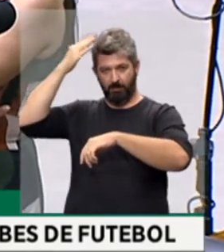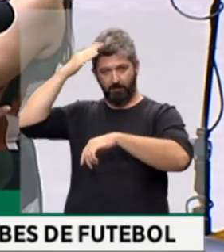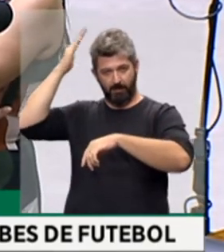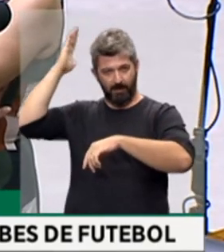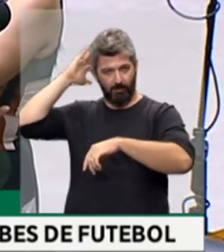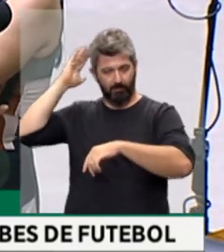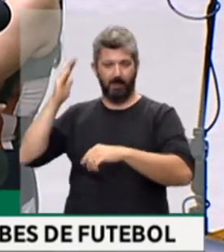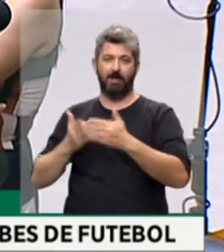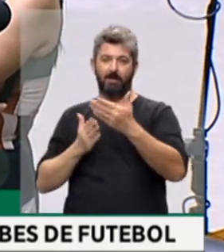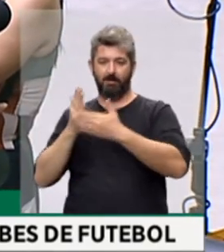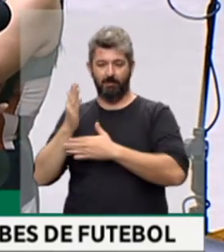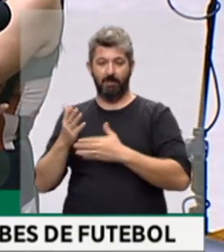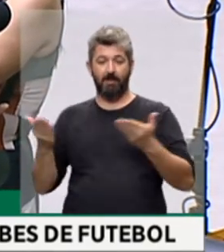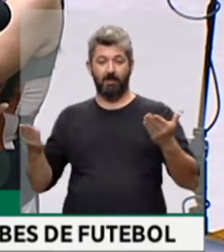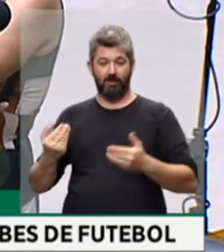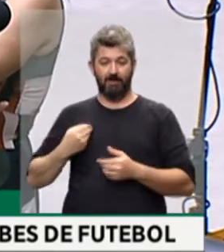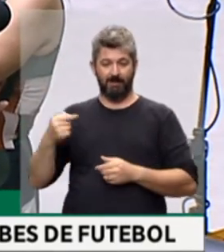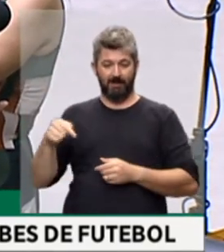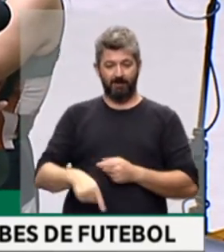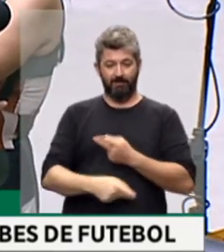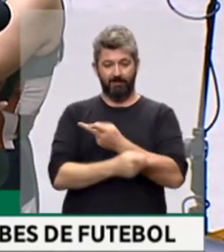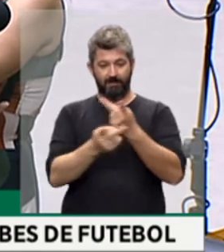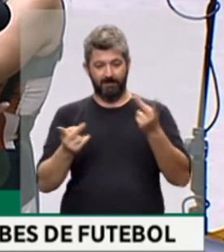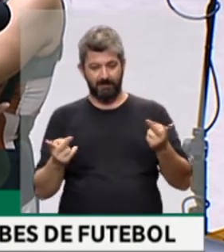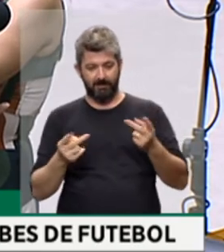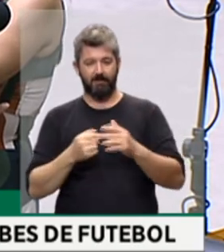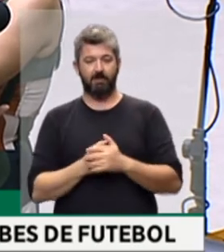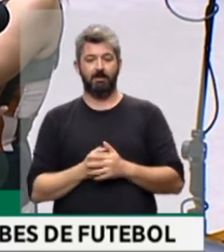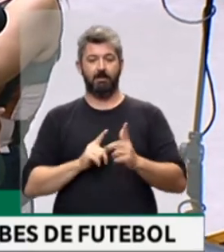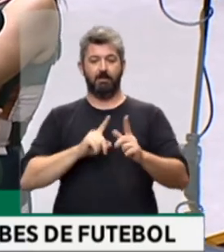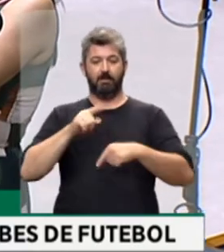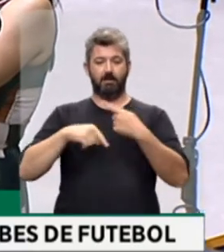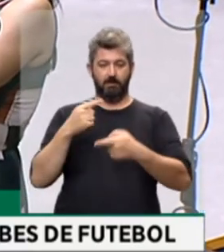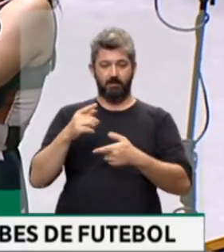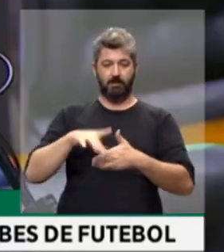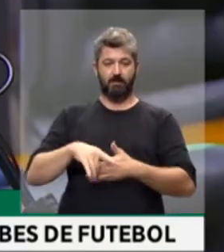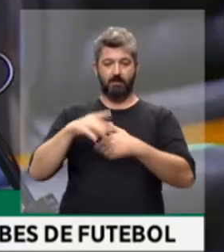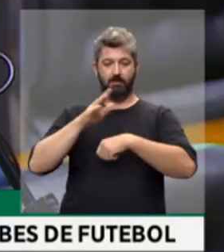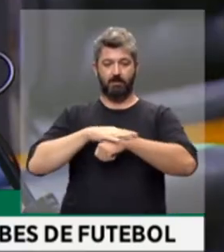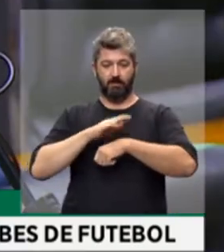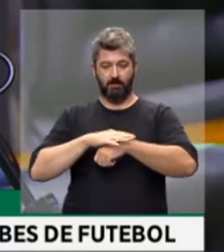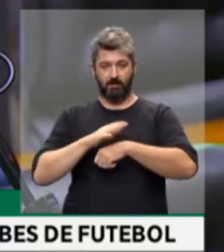PODEMOS? COMO VOTA O PSOL?! -- [DEPUTADA]: PSOL ORIENTA SIM, PRESIDENTE, RESSALVADOS OS DESTAQUES, QUE DIZ RESPEITO É POLÍTICAS